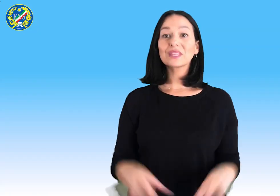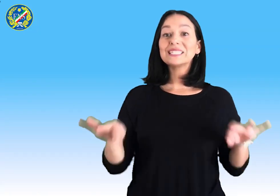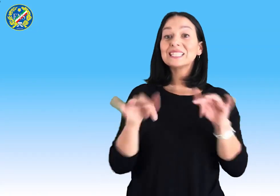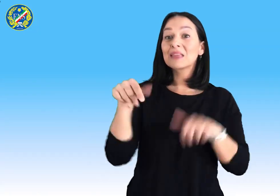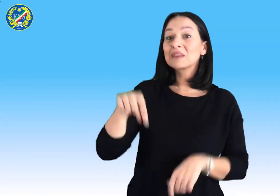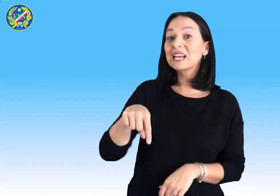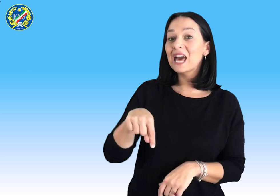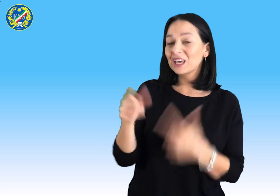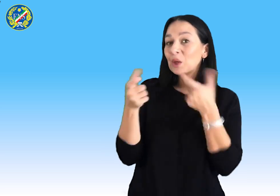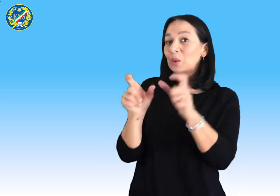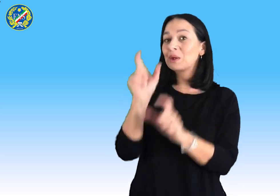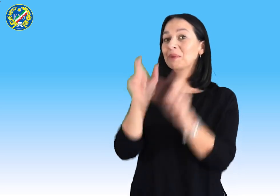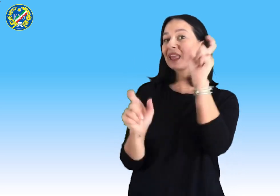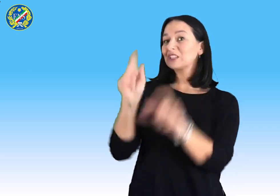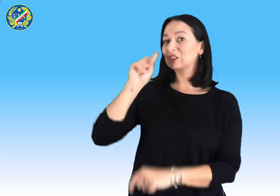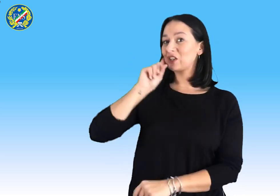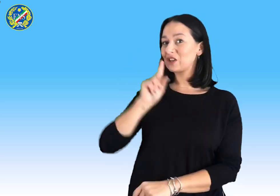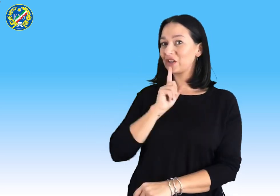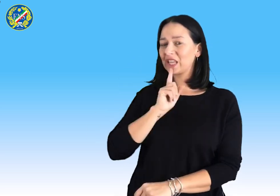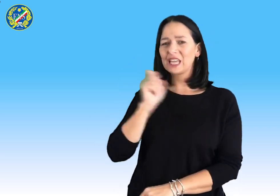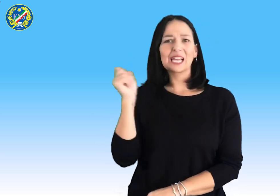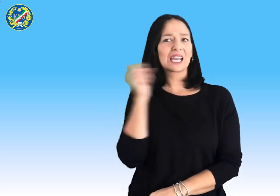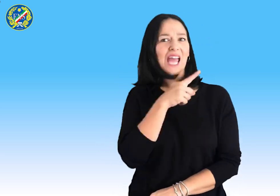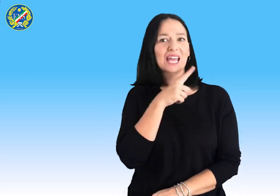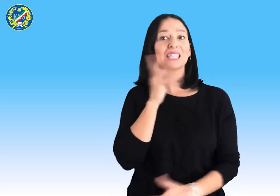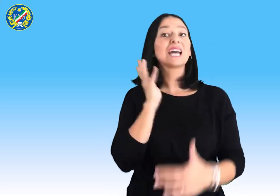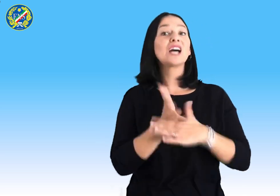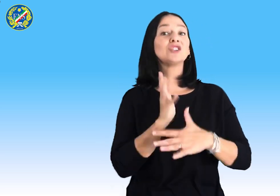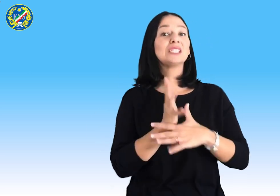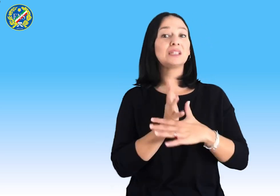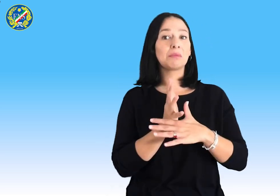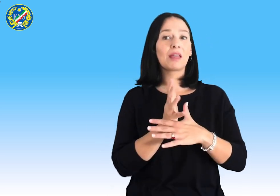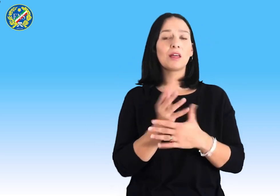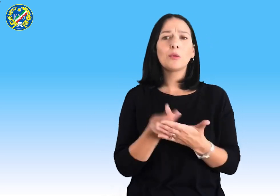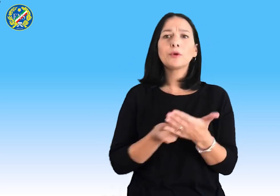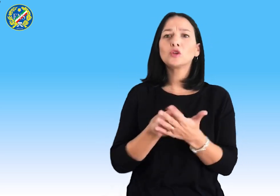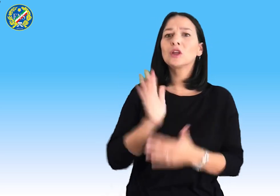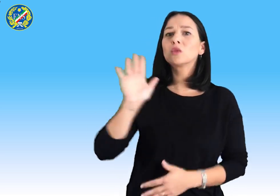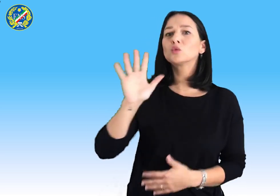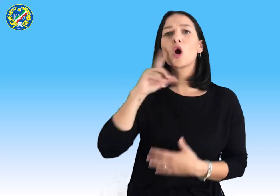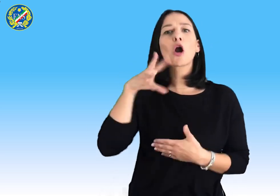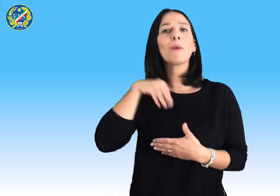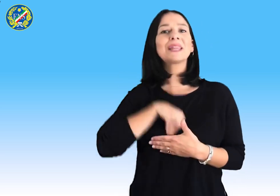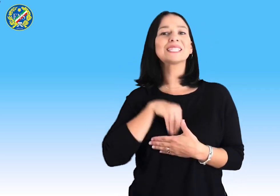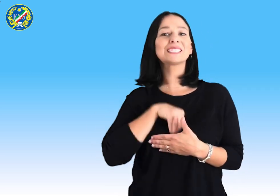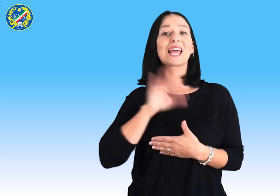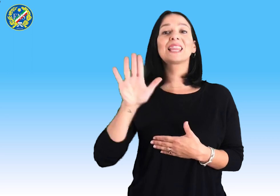Questo seminario dedicato alle persone sorde, gratuito e accessibile rientra nell'ambito di Come Ti Senti,